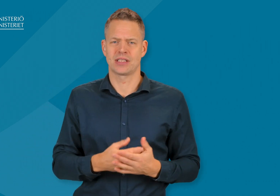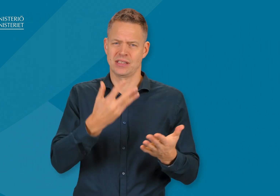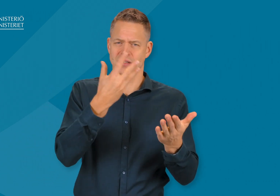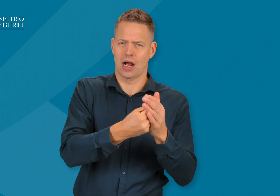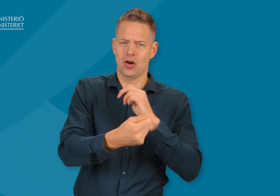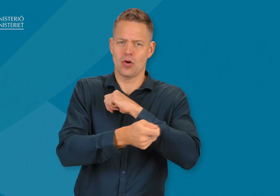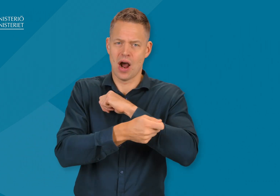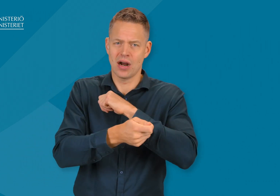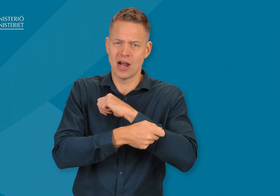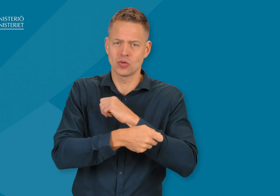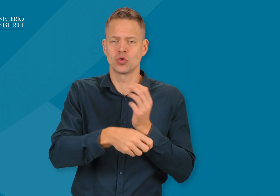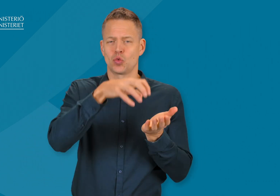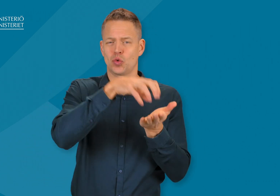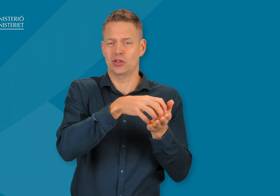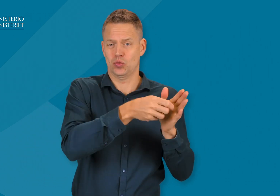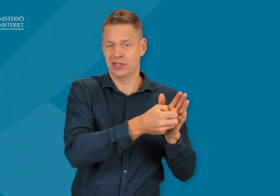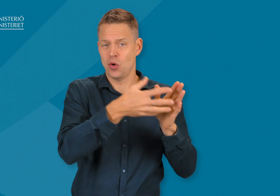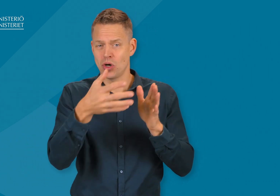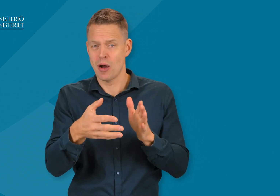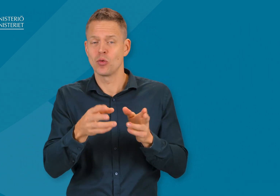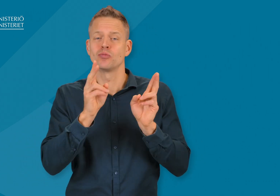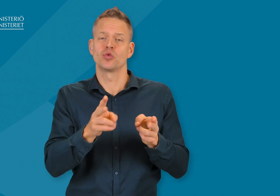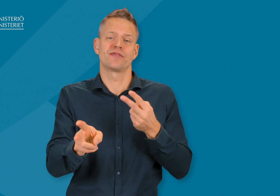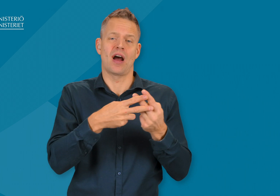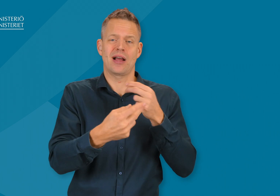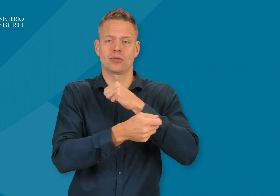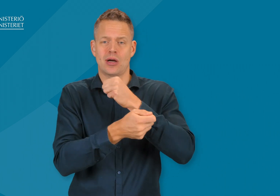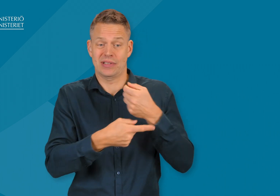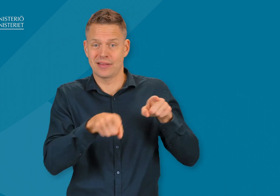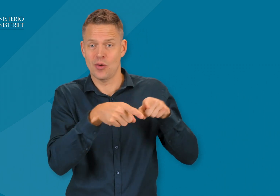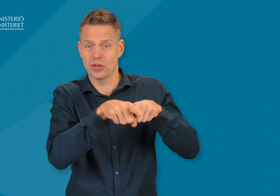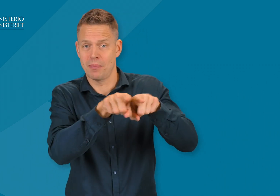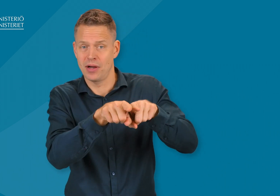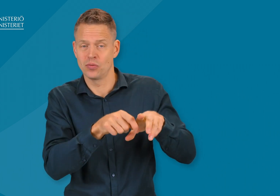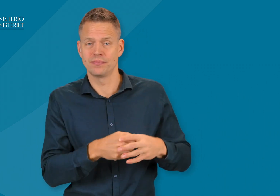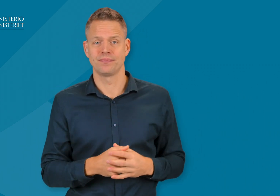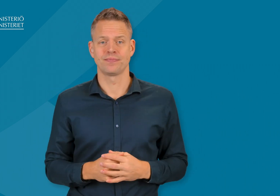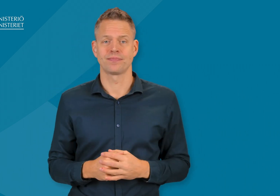• sakkorangaistusten, yhdyskuntaseuraamusten ja vankeusrangaistusten täytäntöönpano